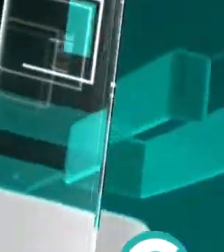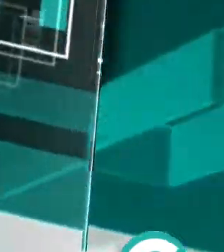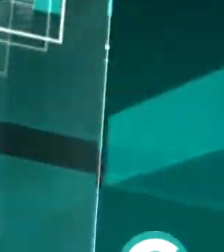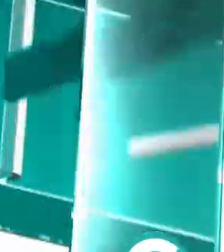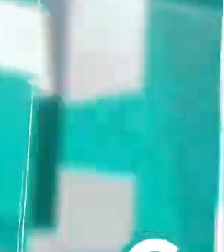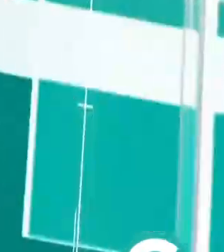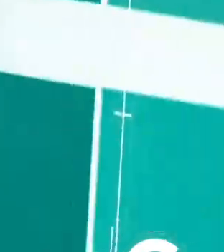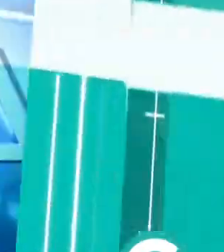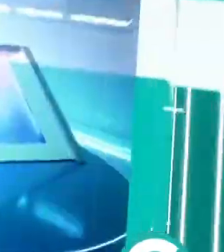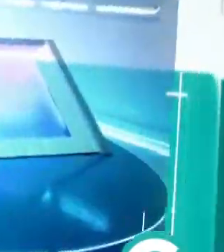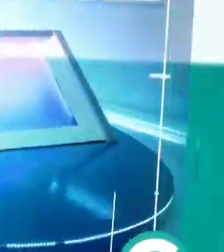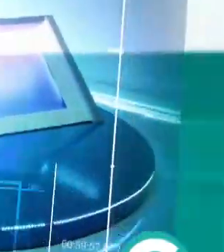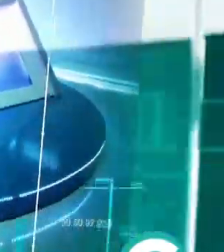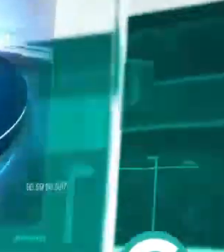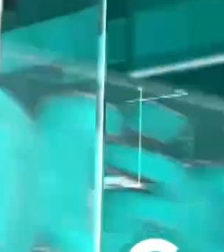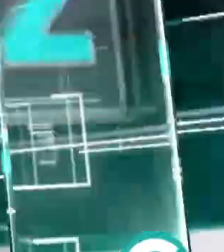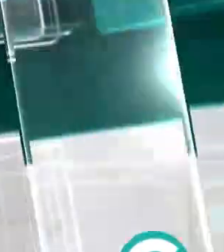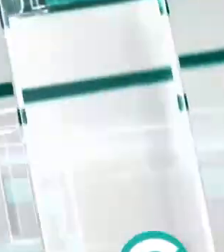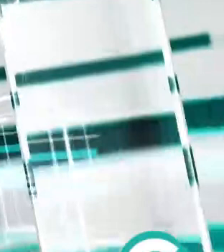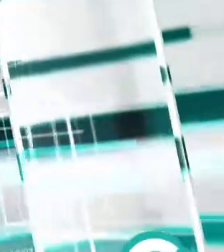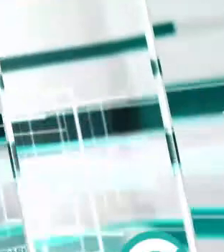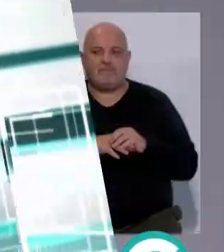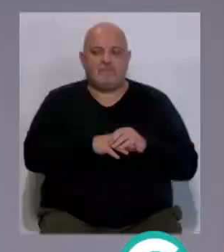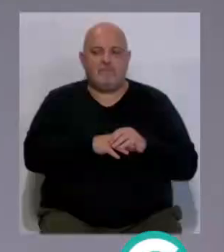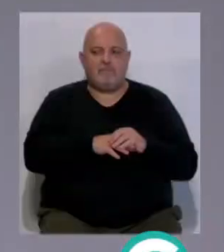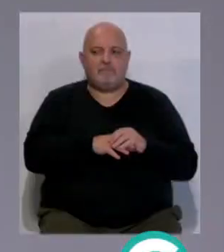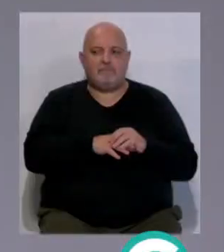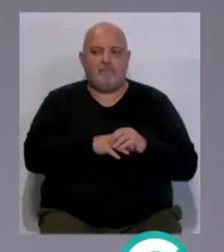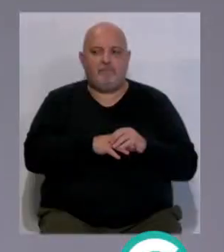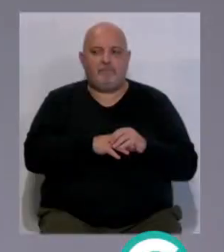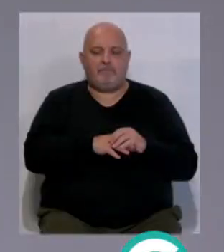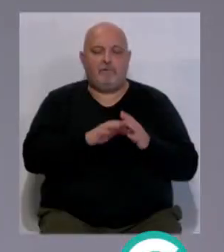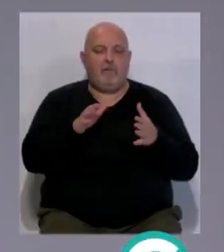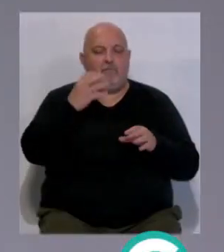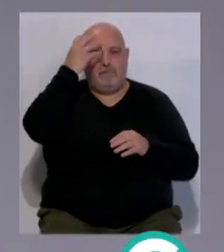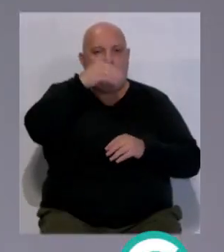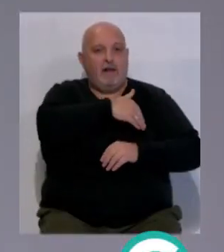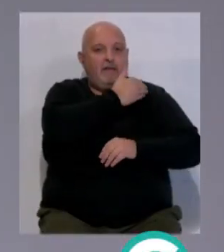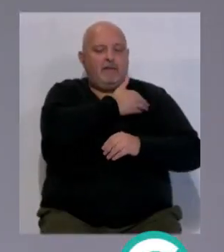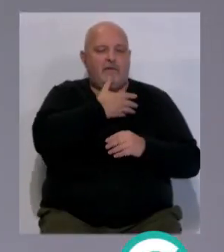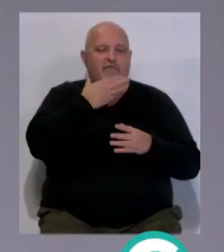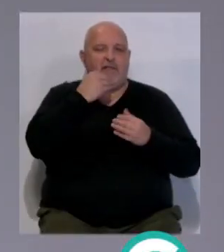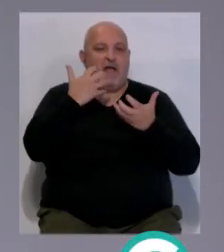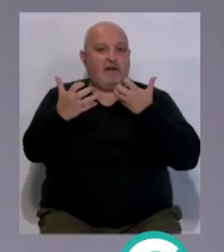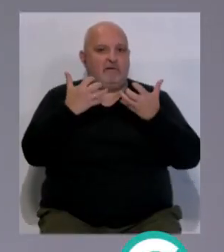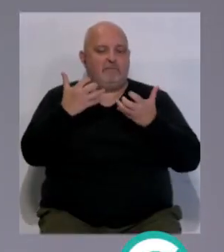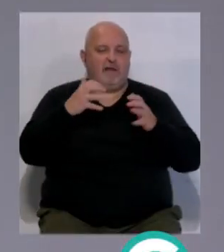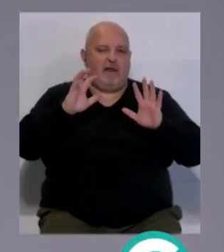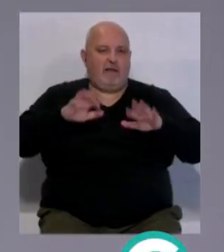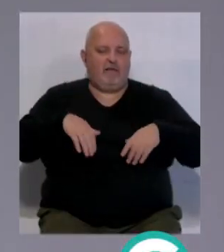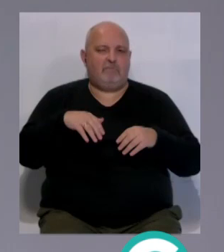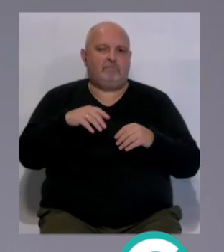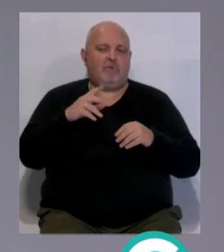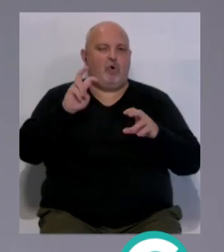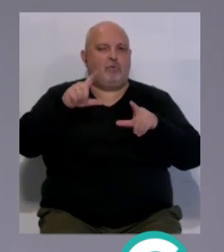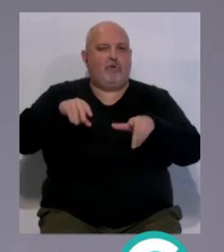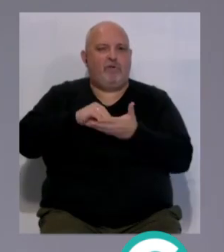día la Real Academia de Bellas Artes es de Cadiz estrena sede en el Antiguo rectorado